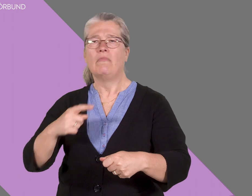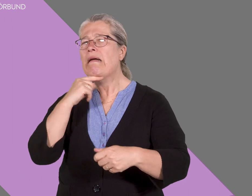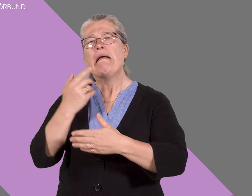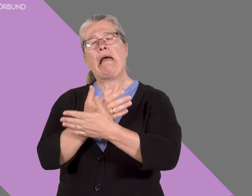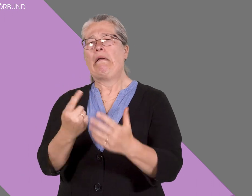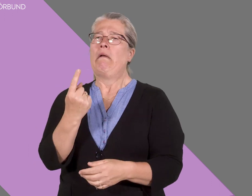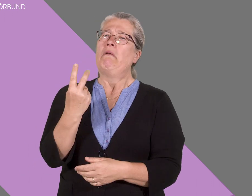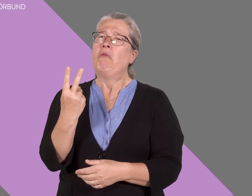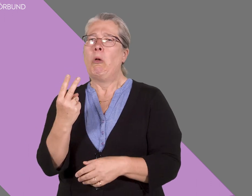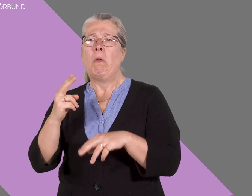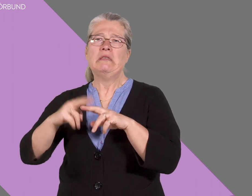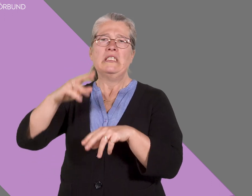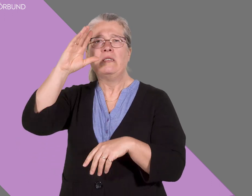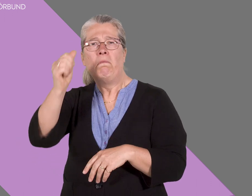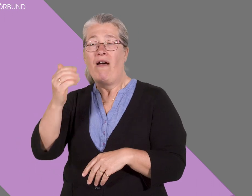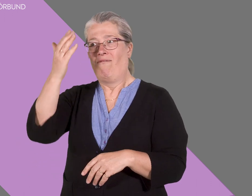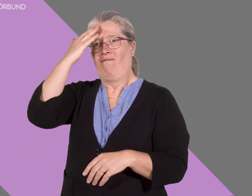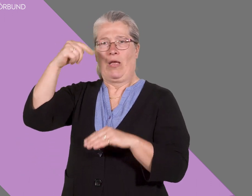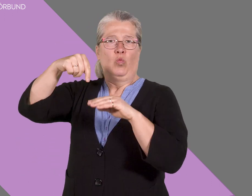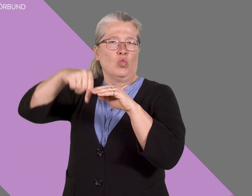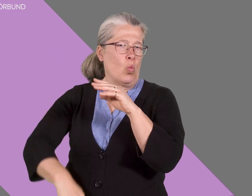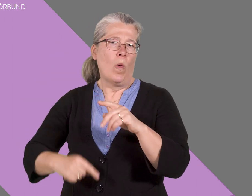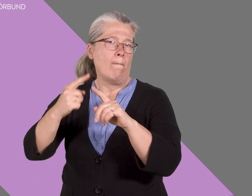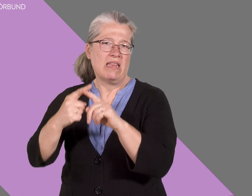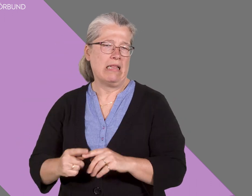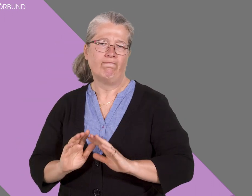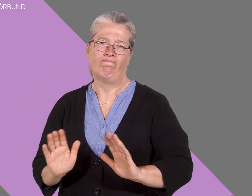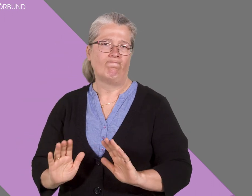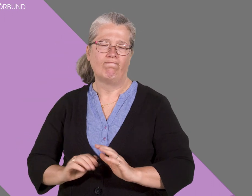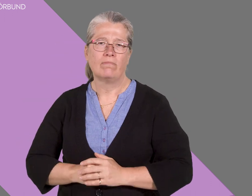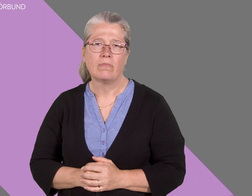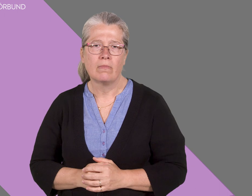Det räcker alltså inte att enstaka tjänstemän sätter sig in - i ärendet ordentligt.